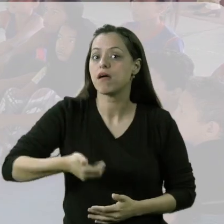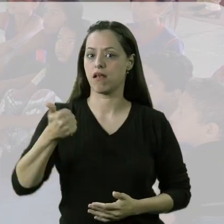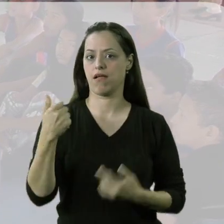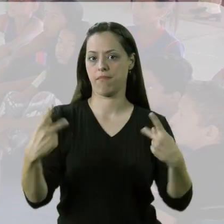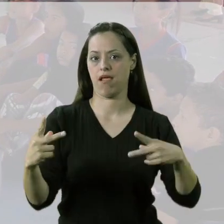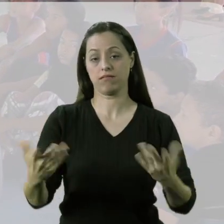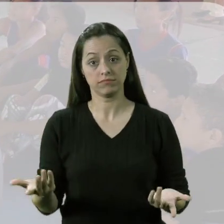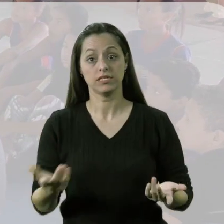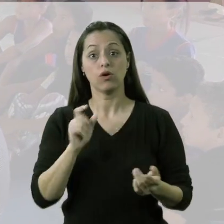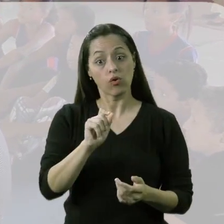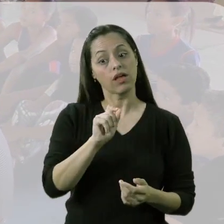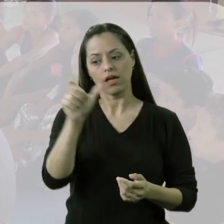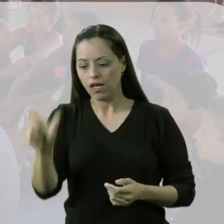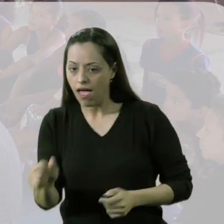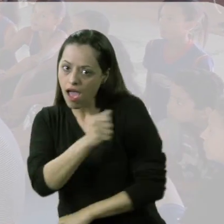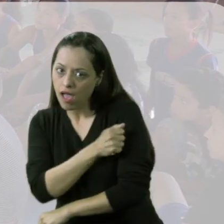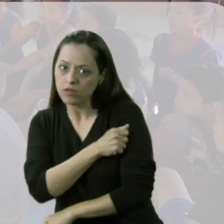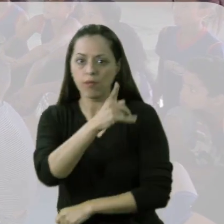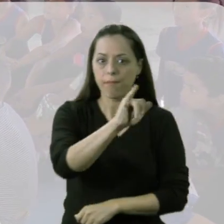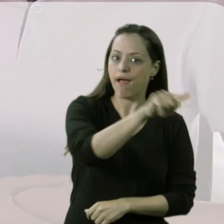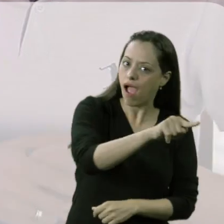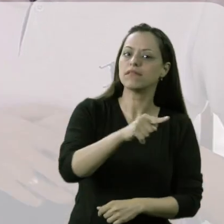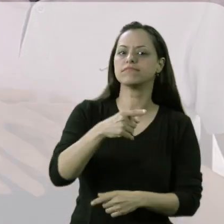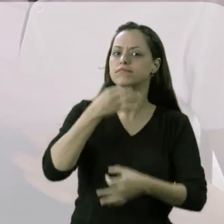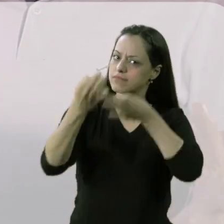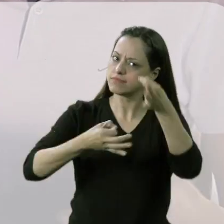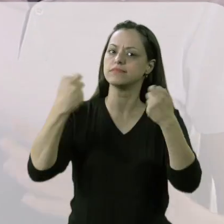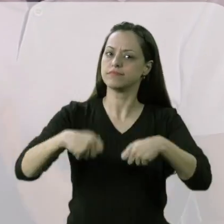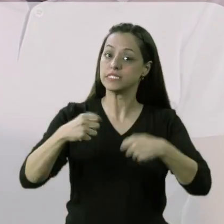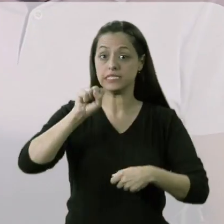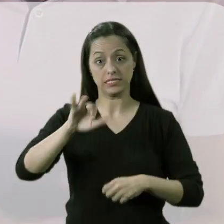Ninguém melhor do que o aluno e do que o pai para dizer o que ele precisa. Então quando ela fica aberta para que ele crie,